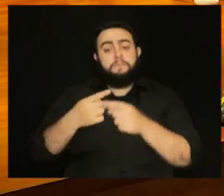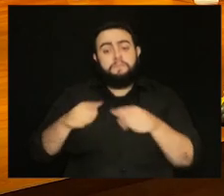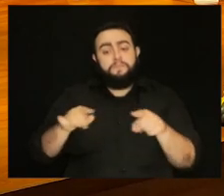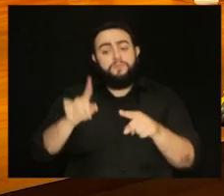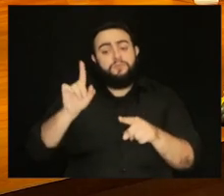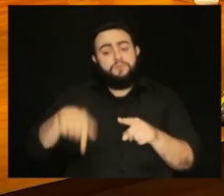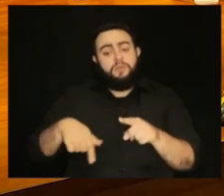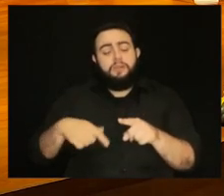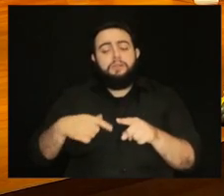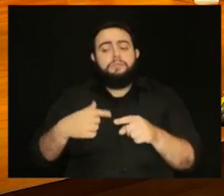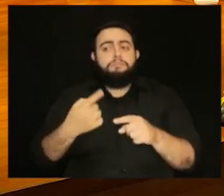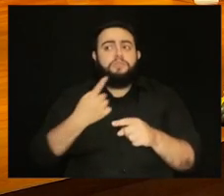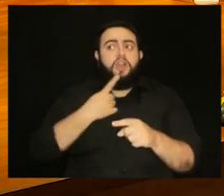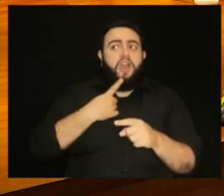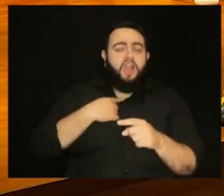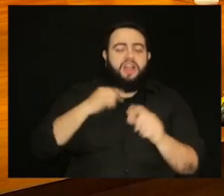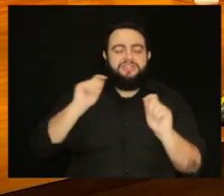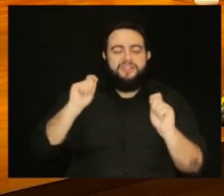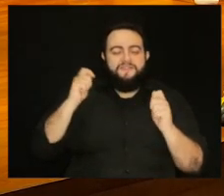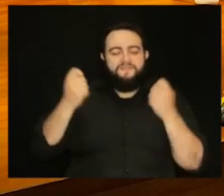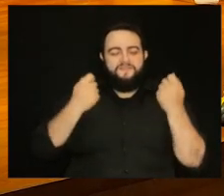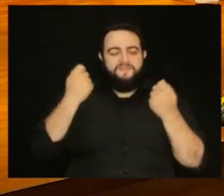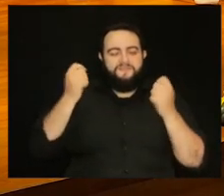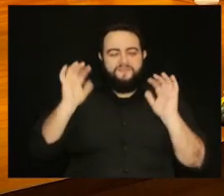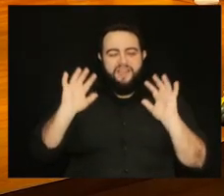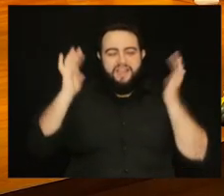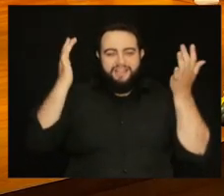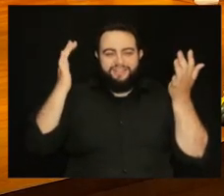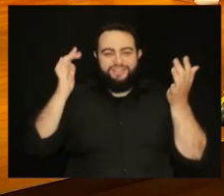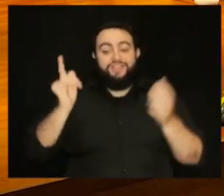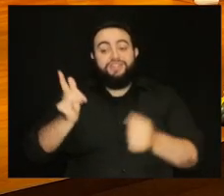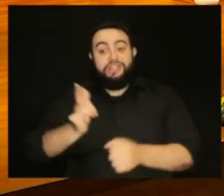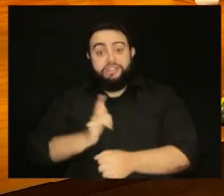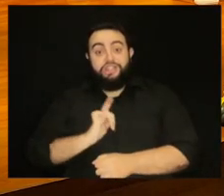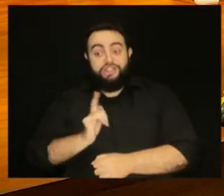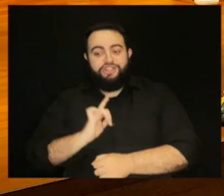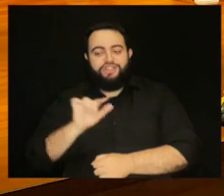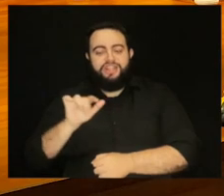é um bicho que gosta de festa então ele tinha uma chácara lá onde tá a casa elétrica até hoje né que